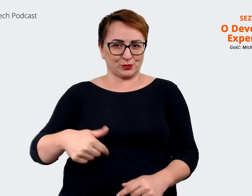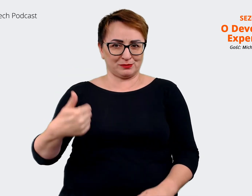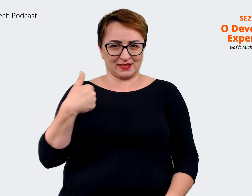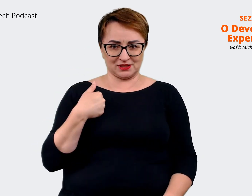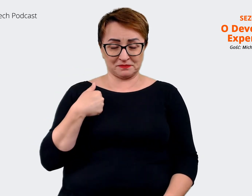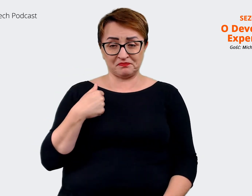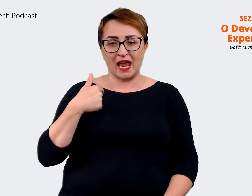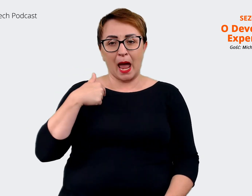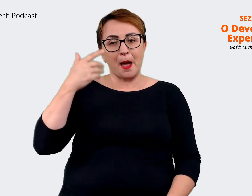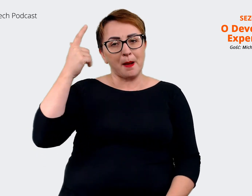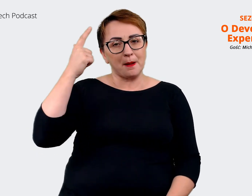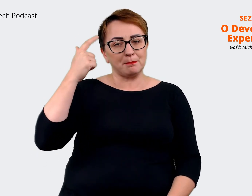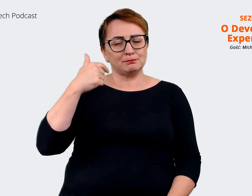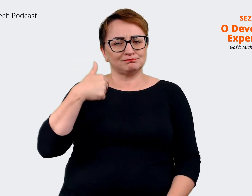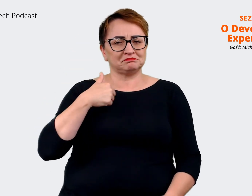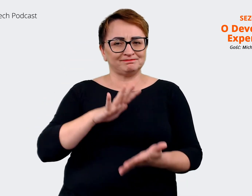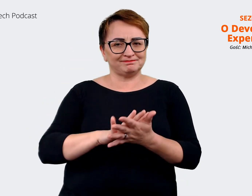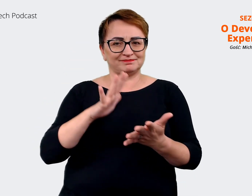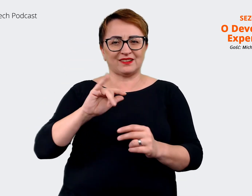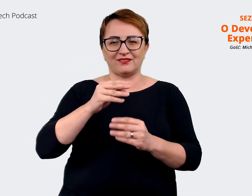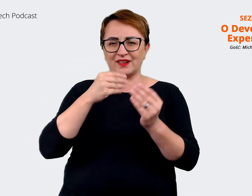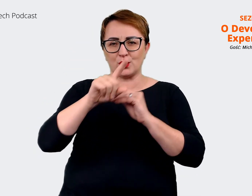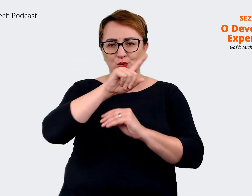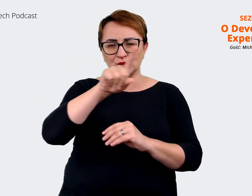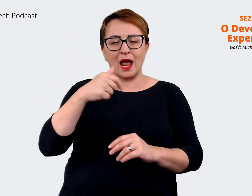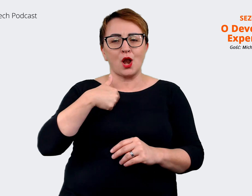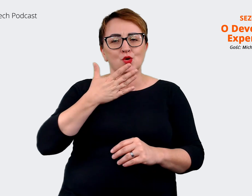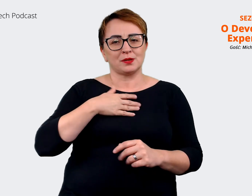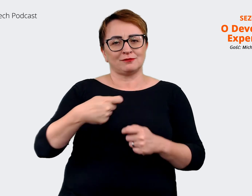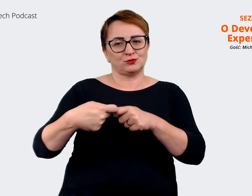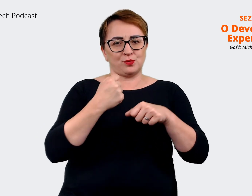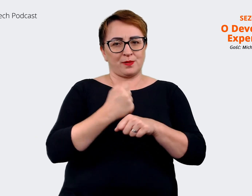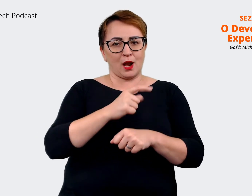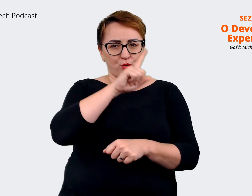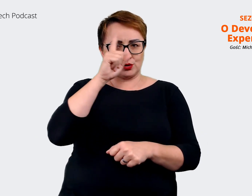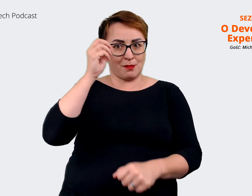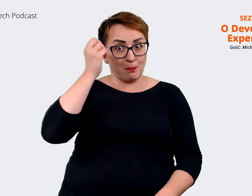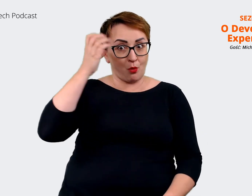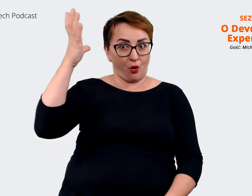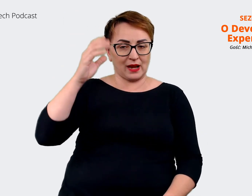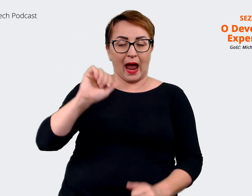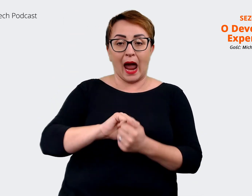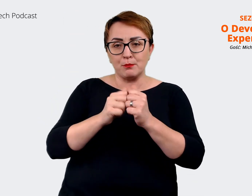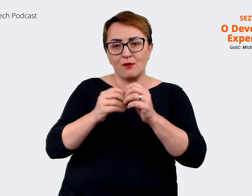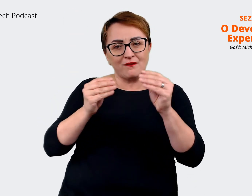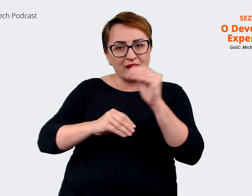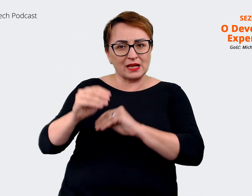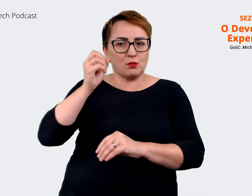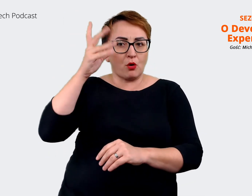że lubię pracować z ludźmi bystrymi i co więcej z mądrzejszymi ode mnie. I z reguły jest tak,